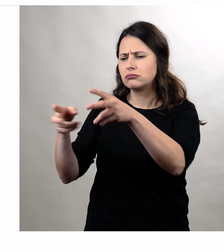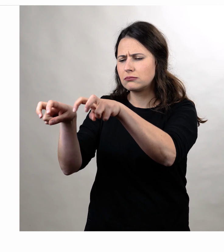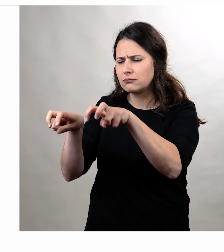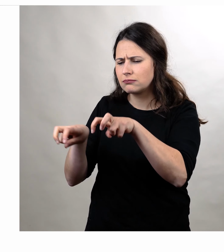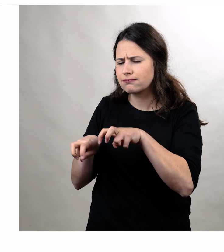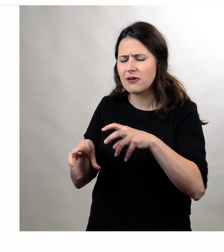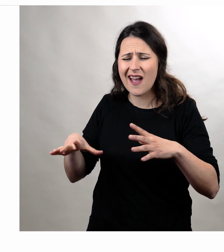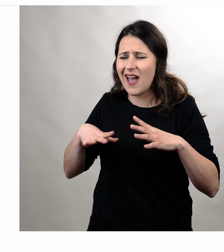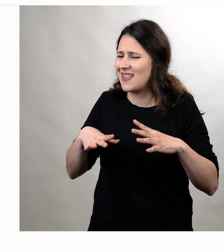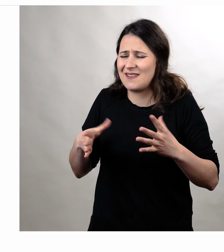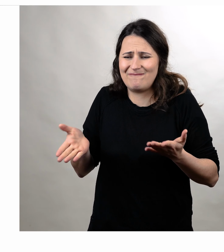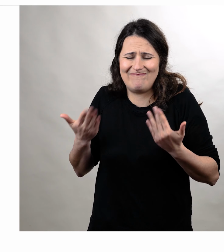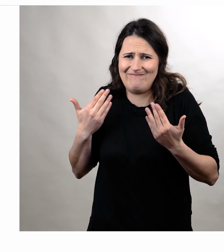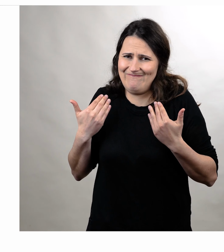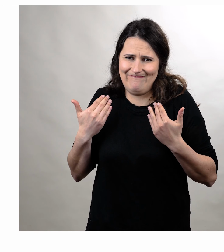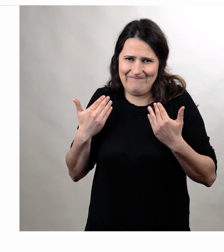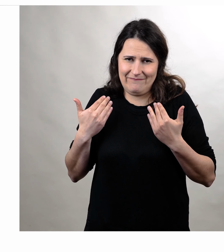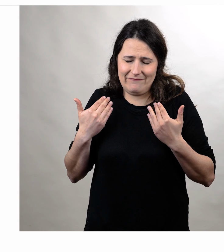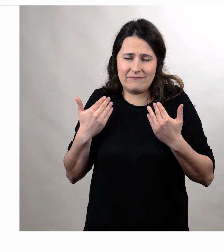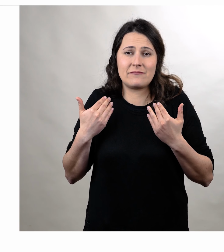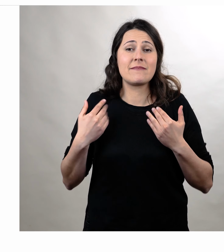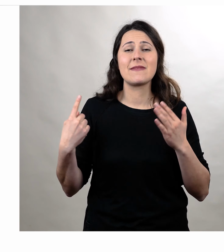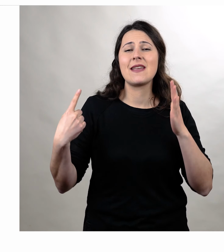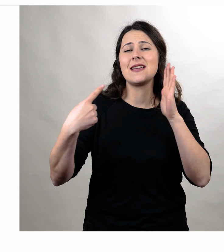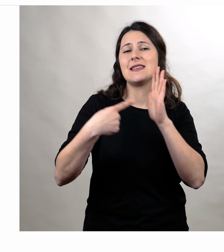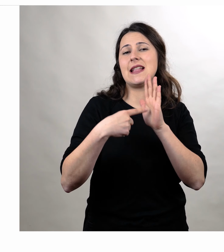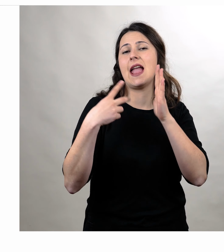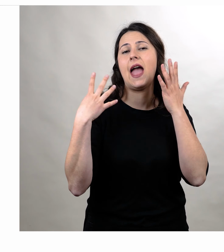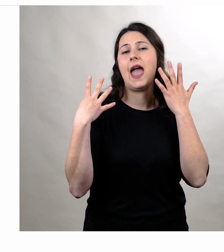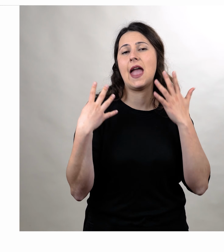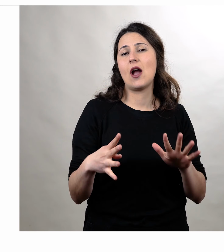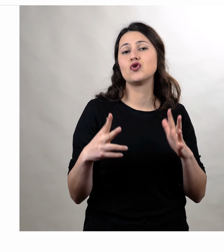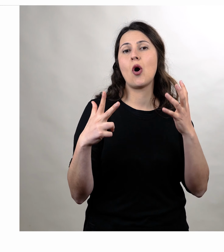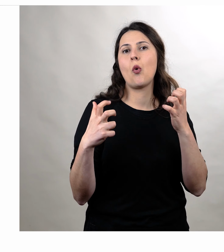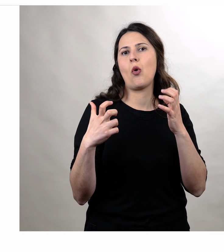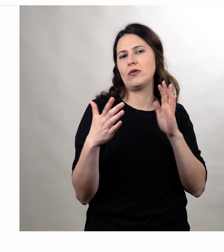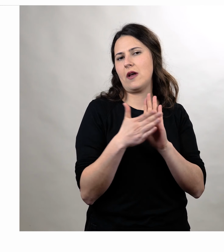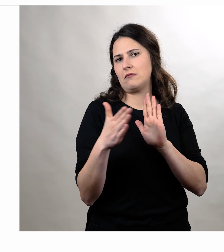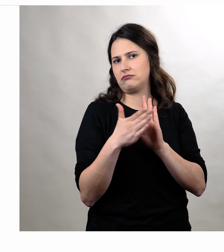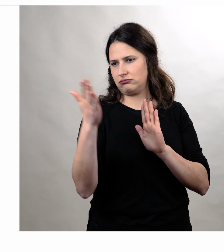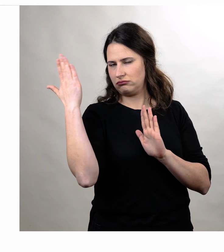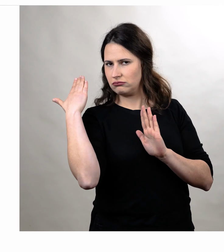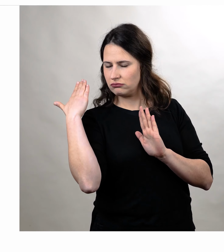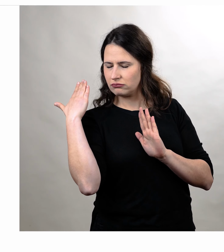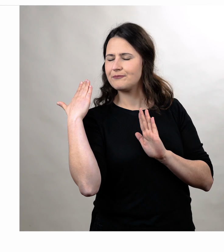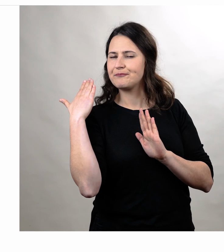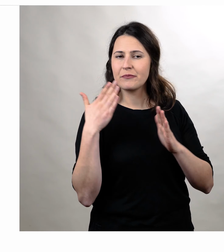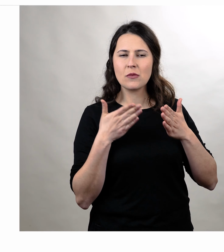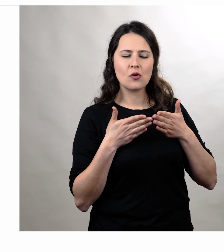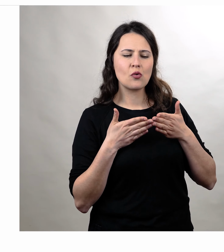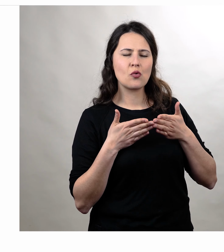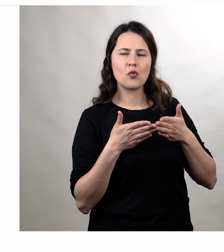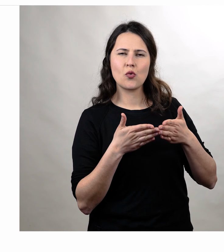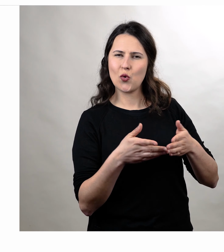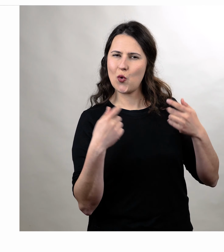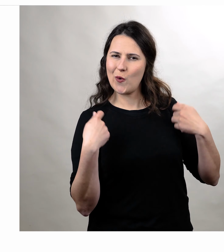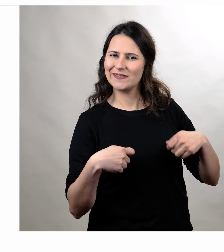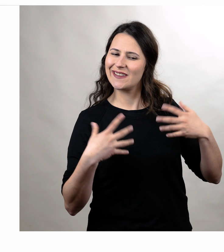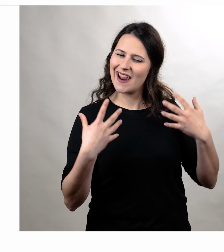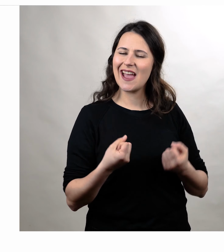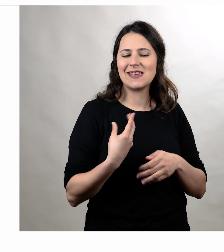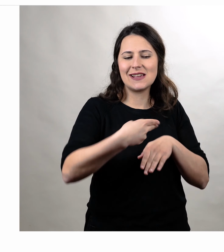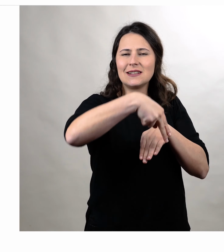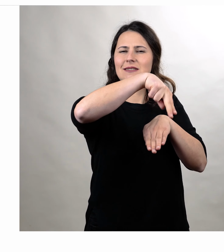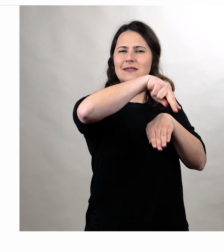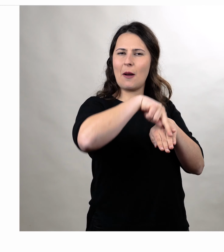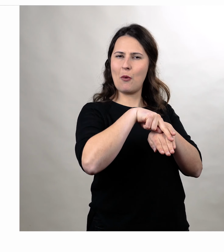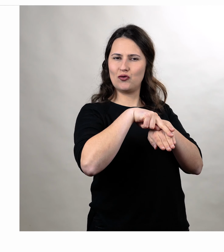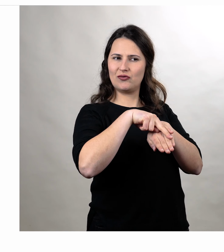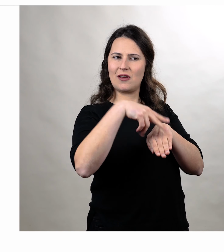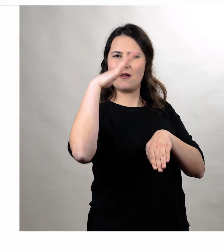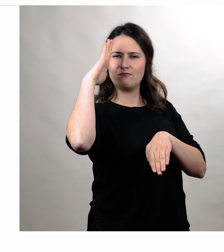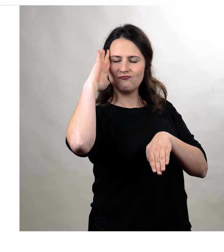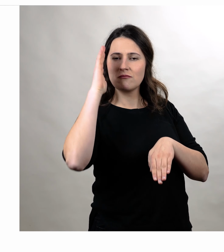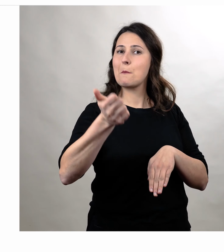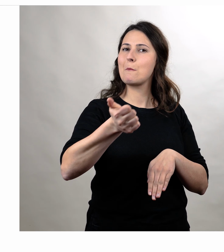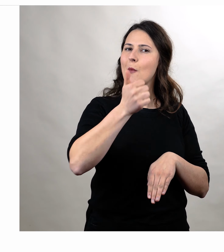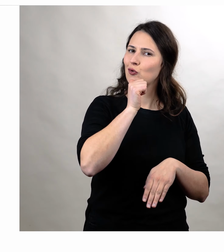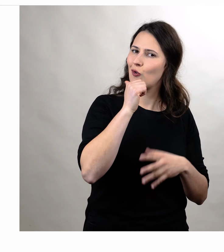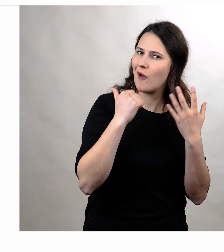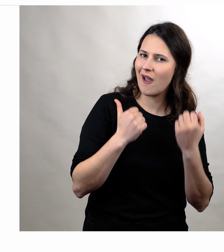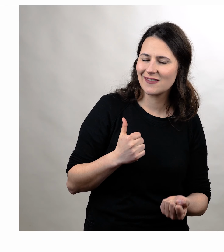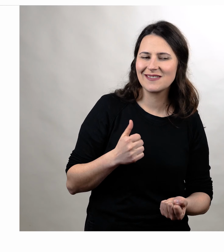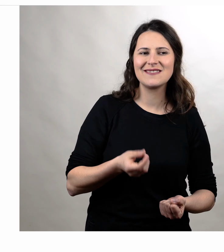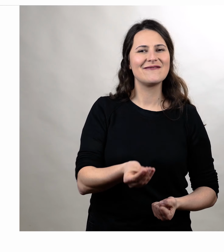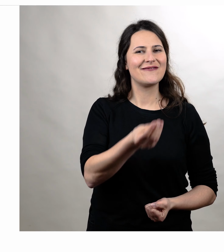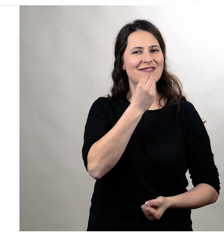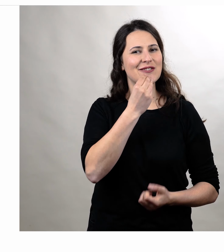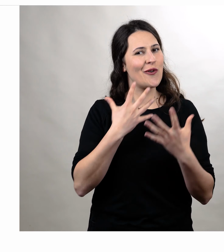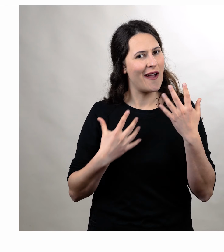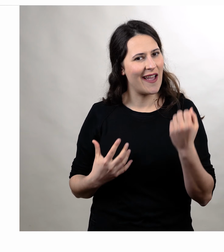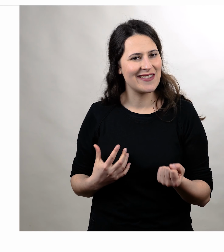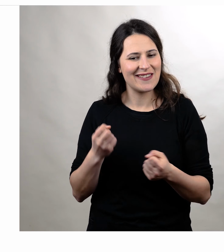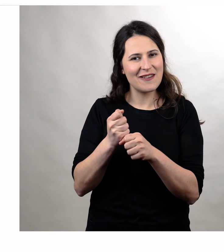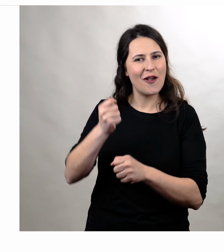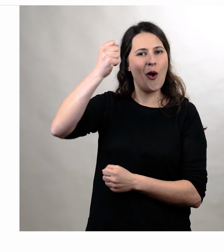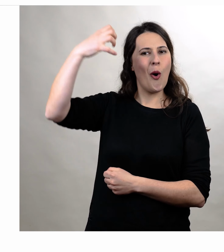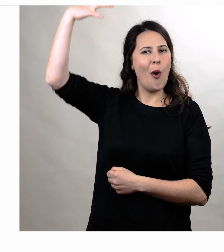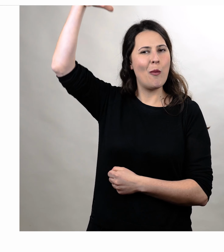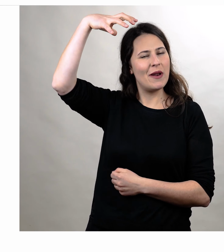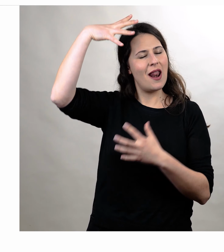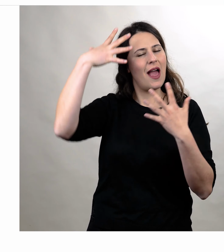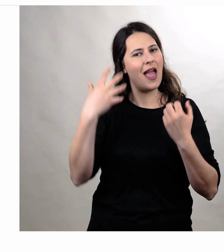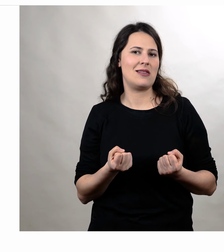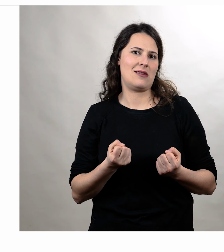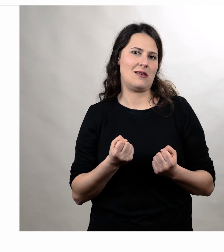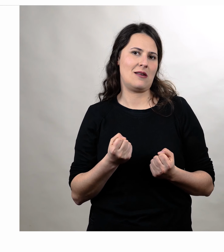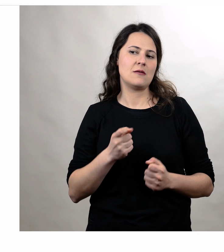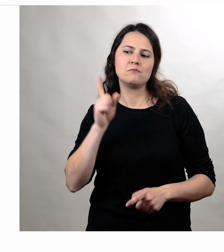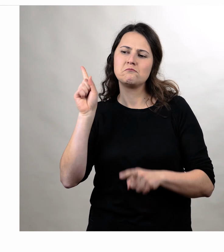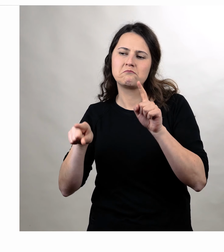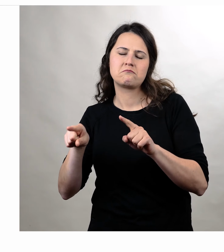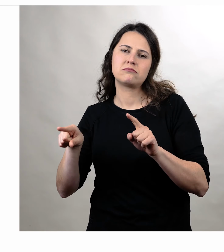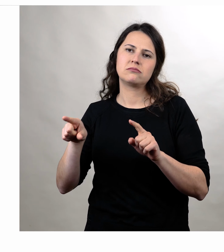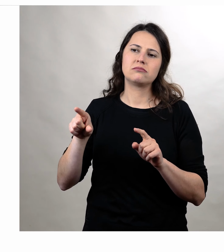Μέχρι τις αρχές της δεκαετίας του 1980, τα κρουαζιερόπλοια προσέφεραν ξαπλώστρες, ποτά, φαγητό και ομπρέλες για μερικές εκατοντάδες επιβατών.